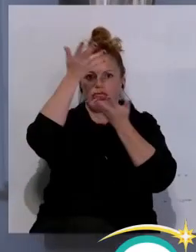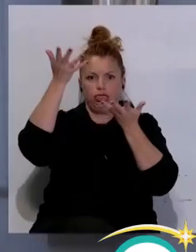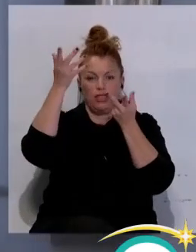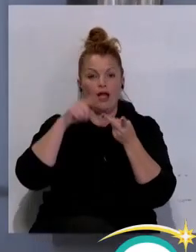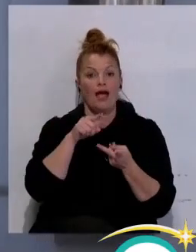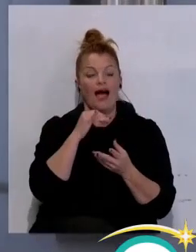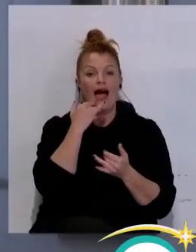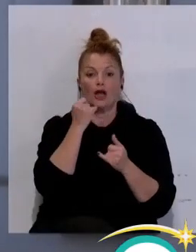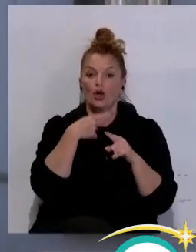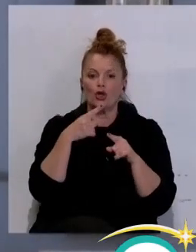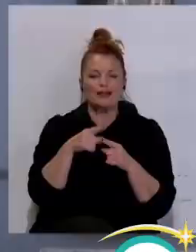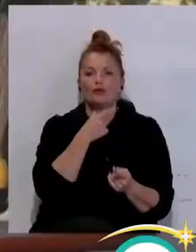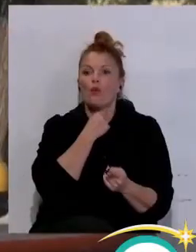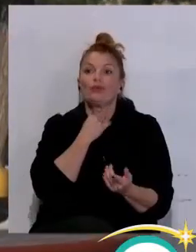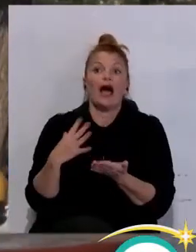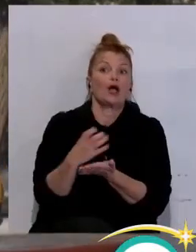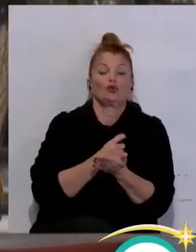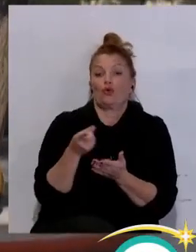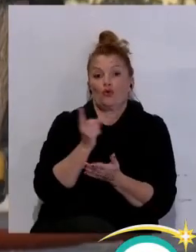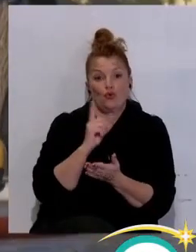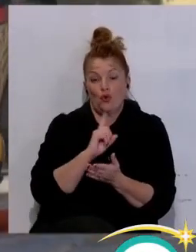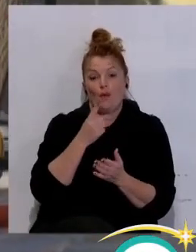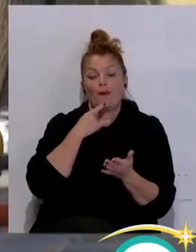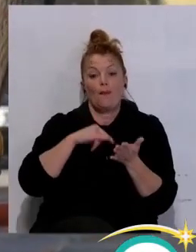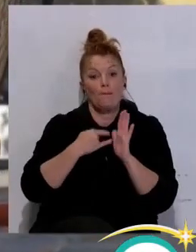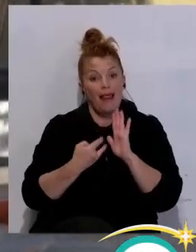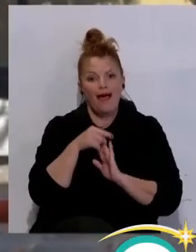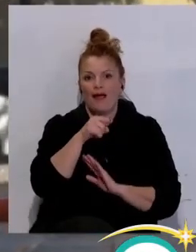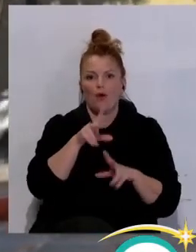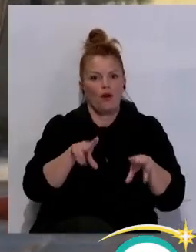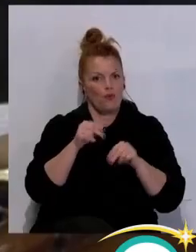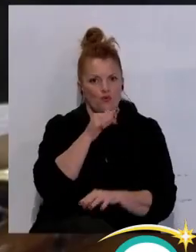que hay cosas que no le gustan a todo el mundo el plan de choque Nunca termina la aprobación de la